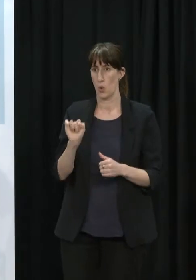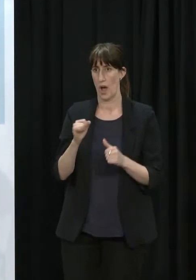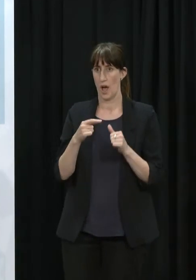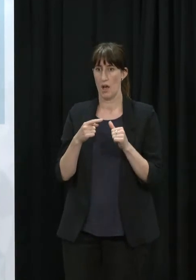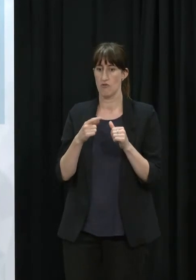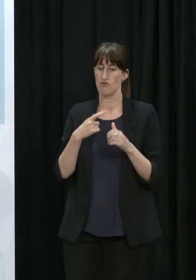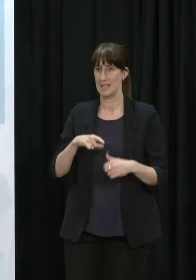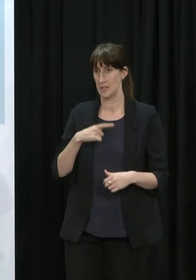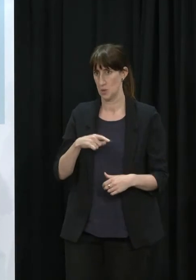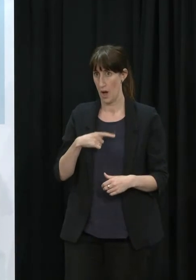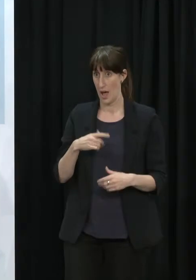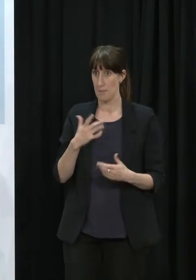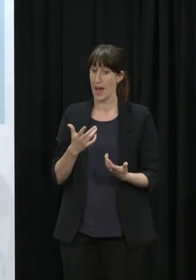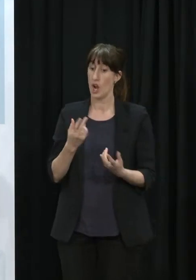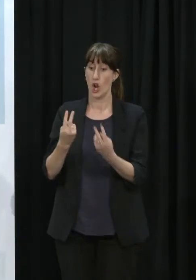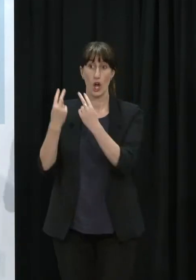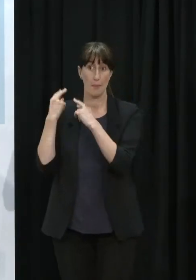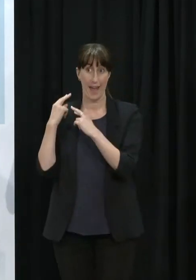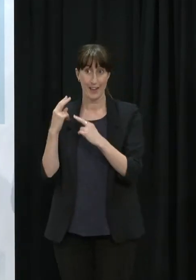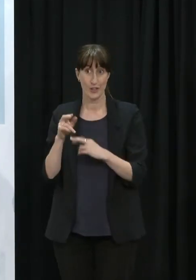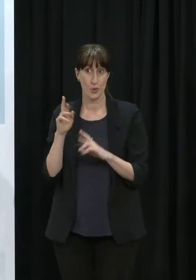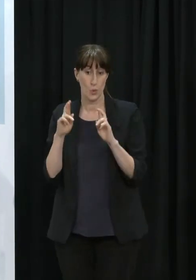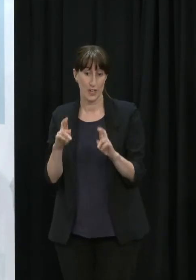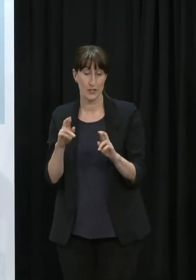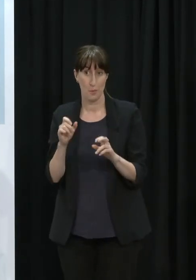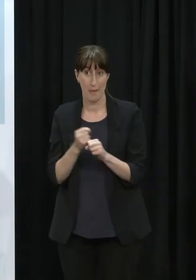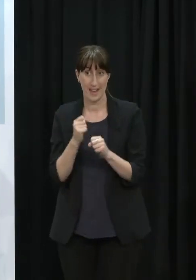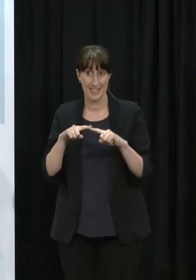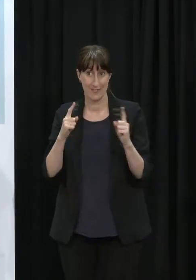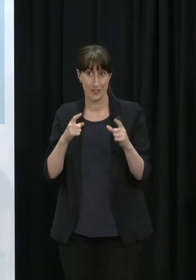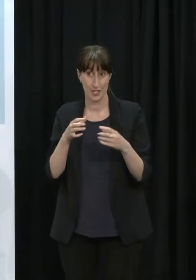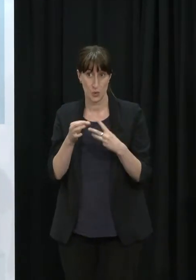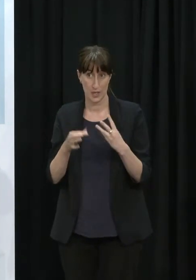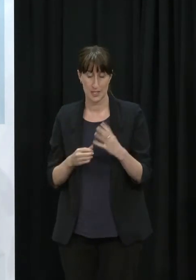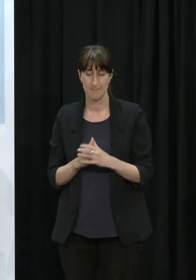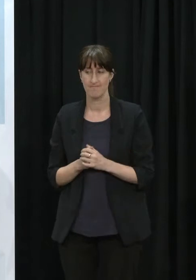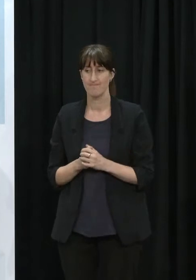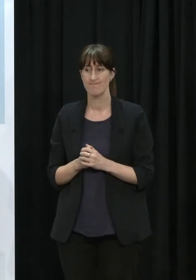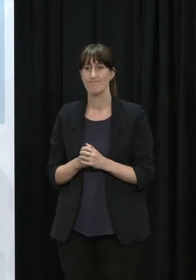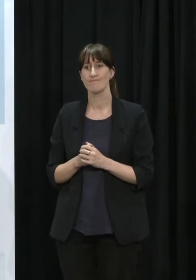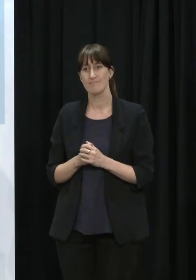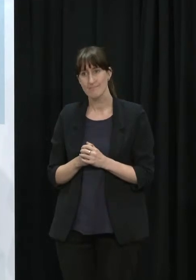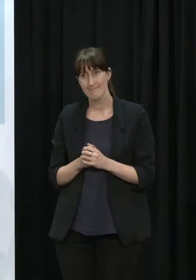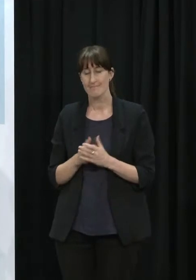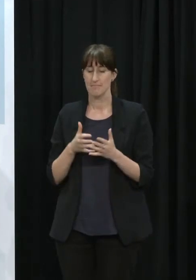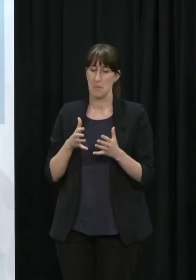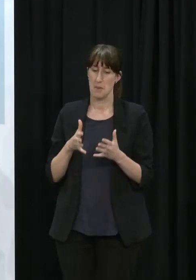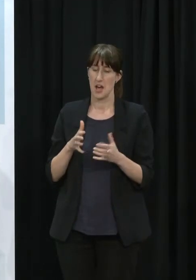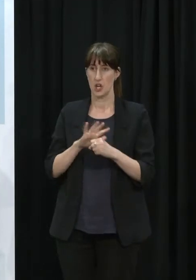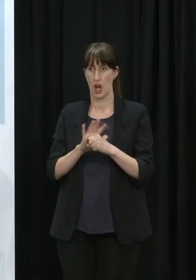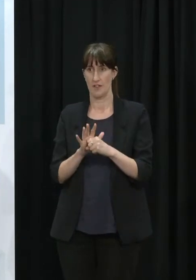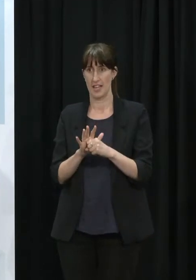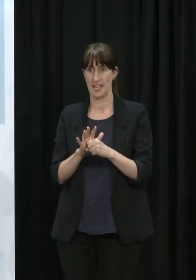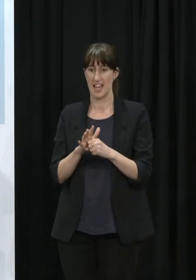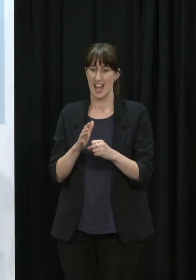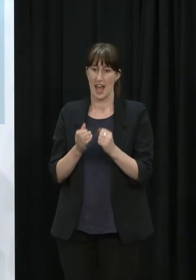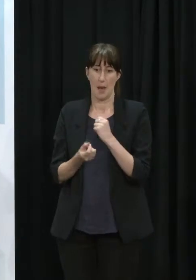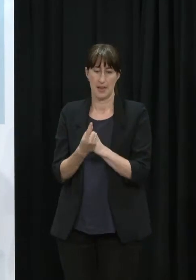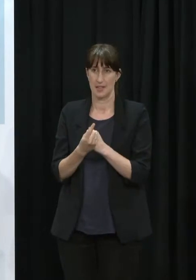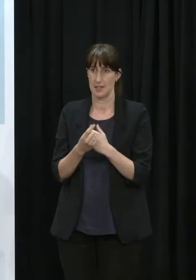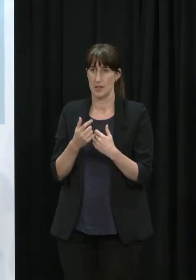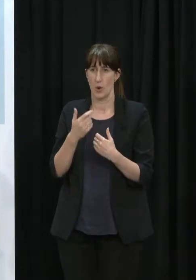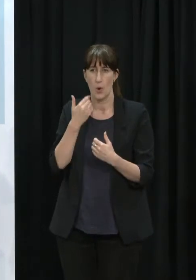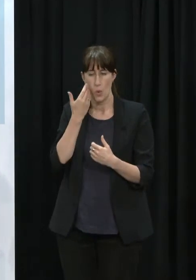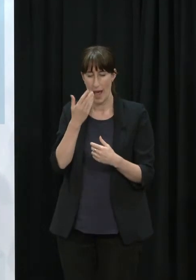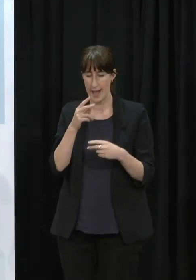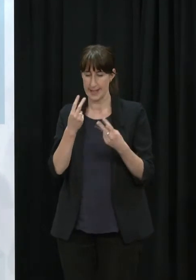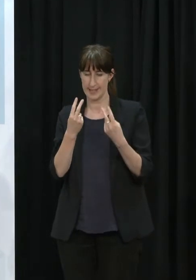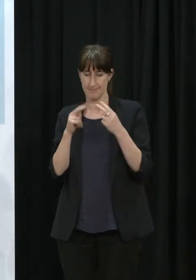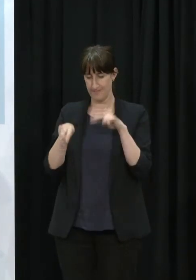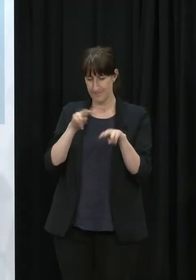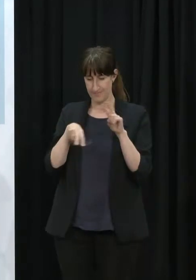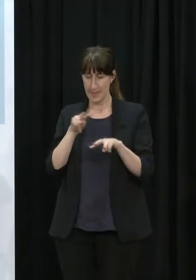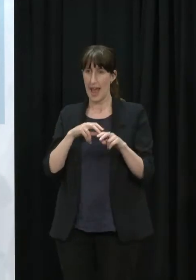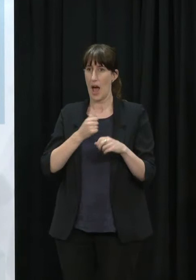haere ki te